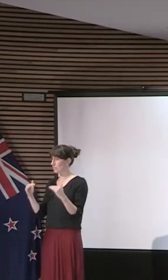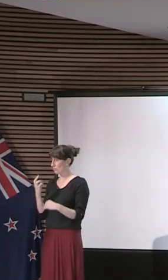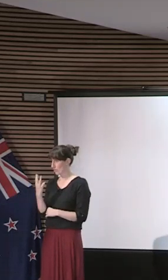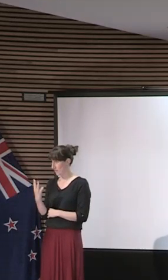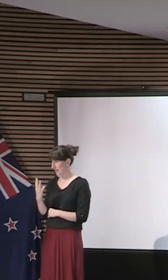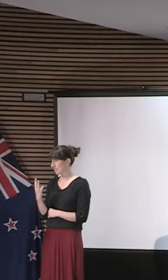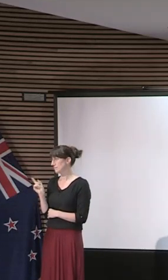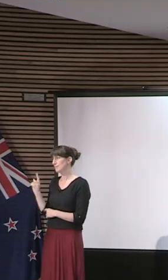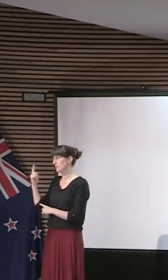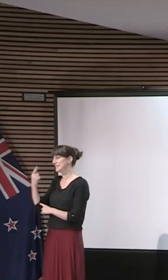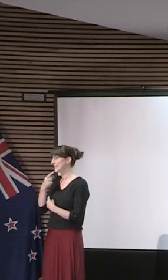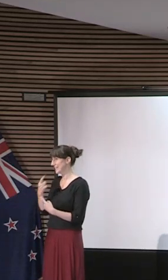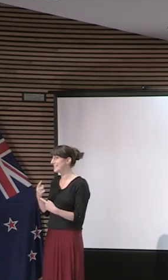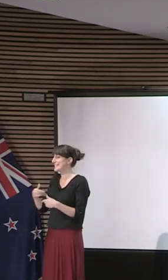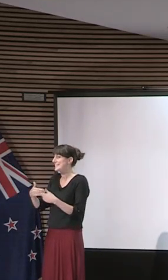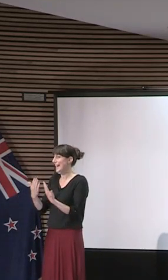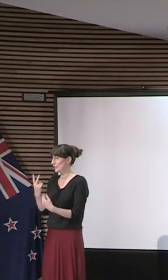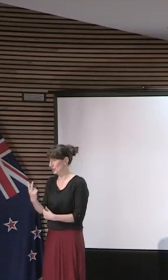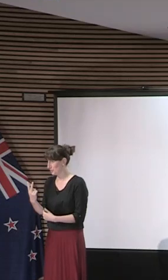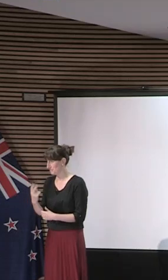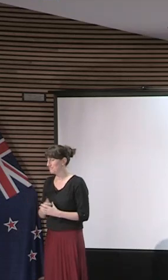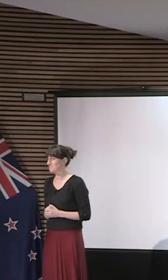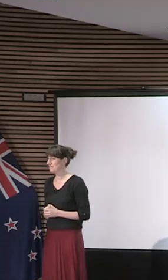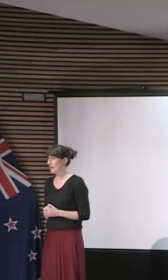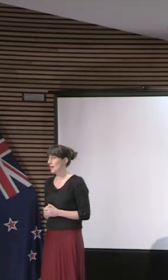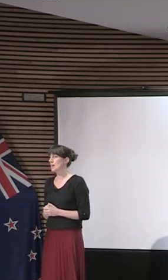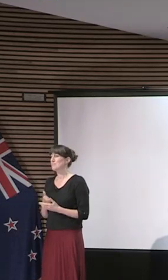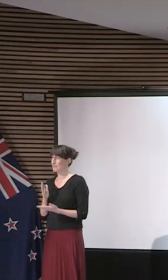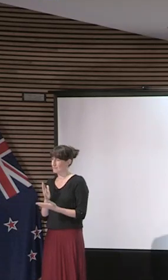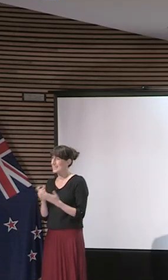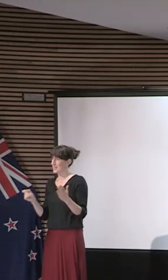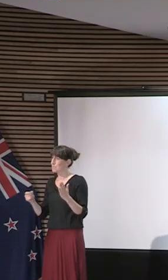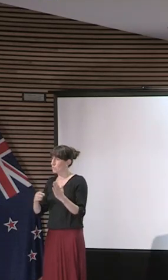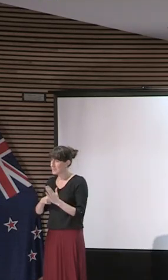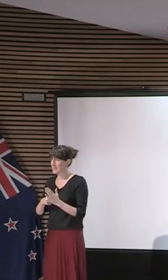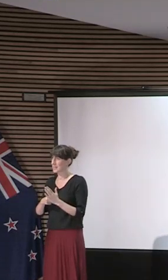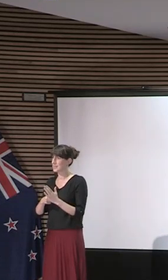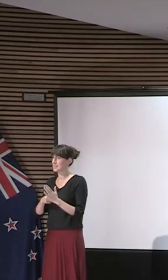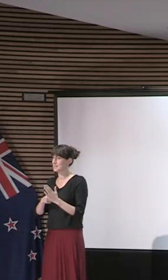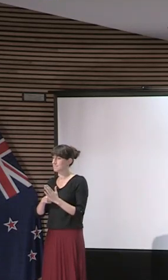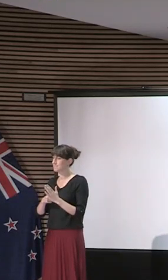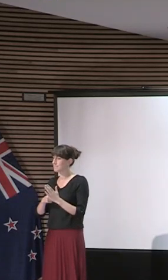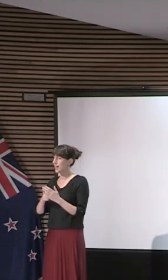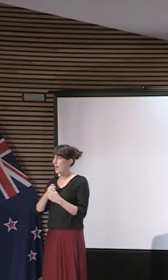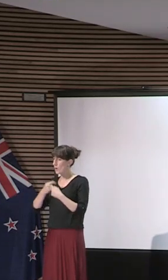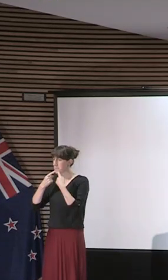i inanahi. Ko nga kupu e rua mai